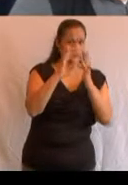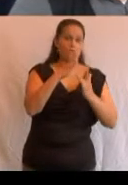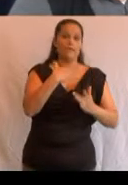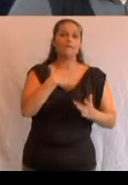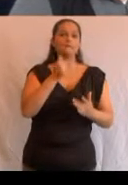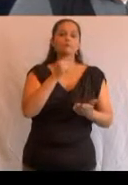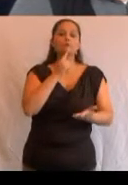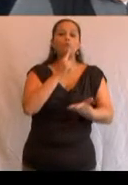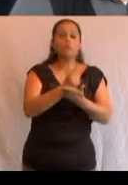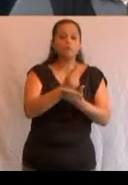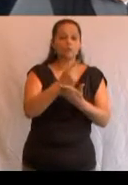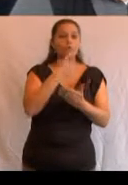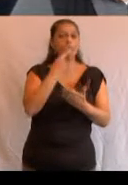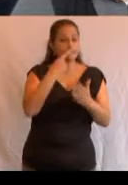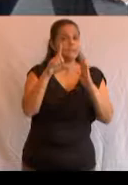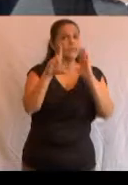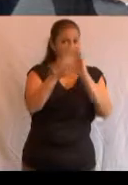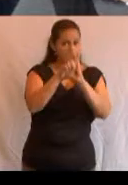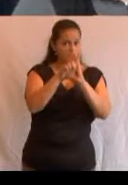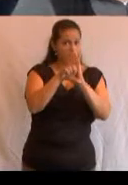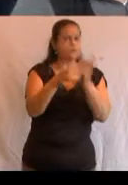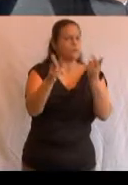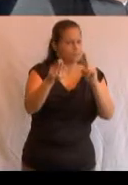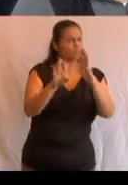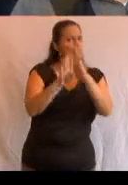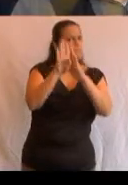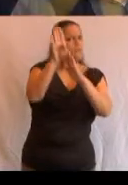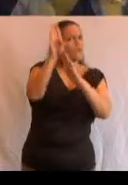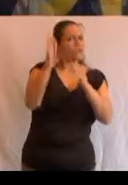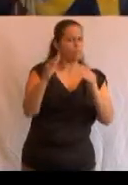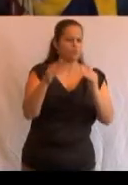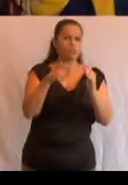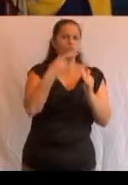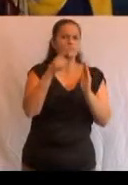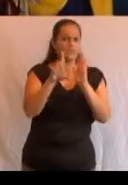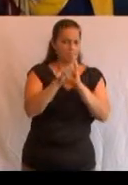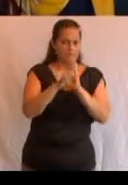lo que dice la ley, sino que más bien estamos superando lo que dice la ley